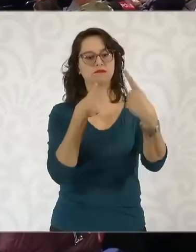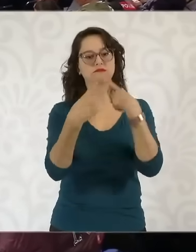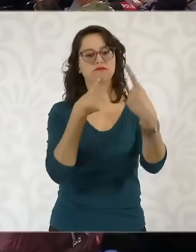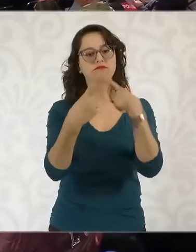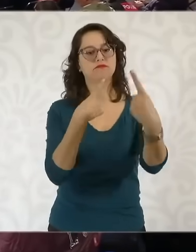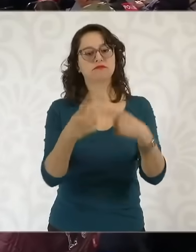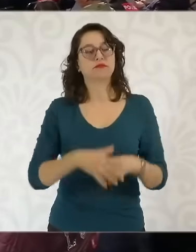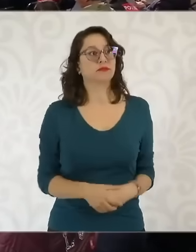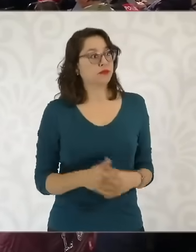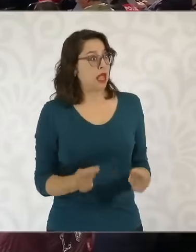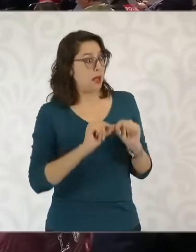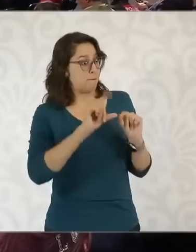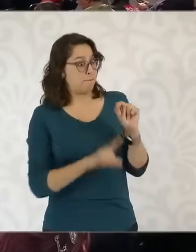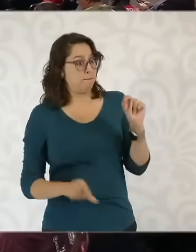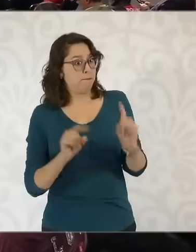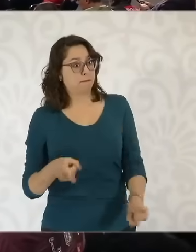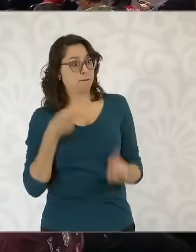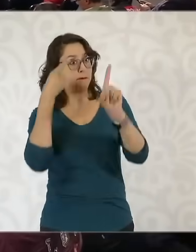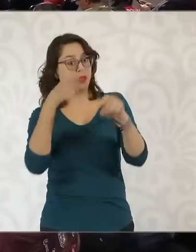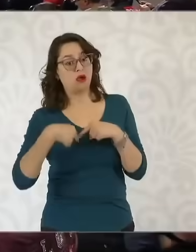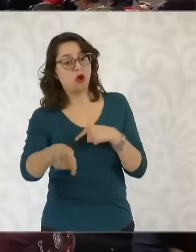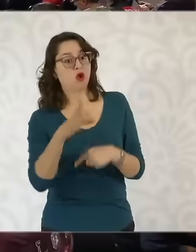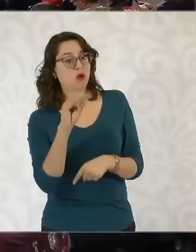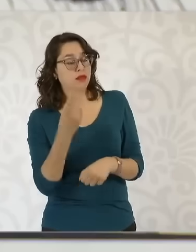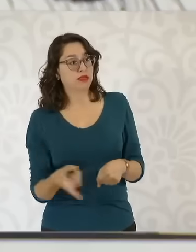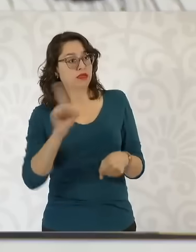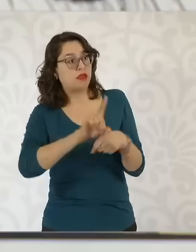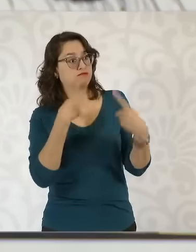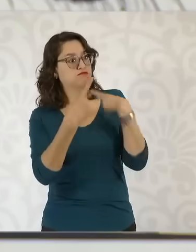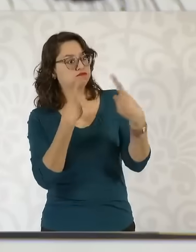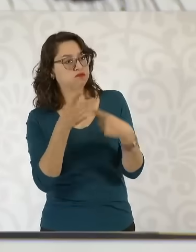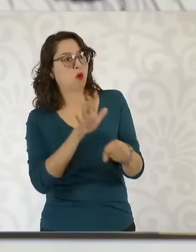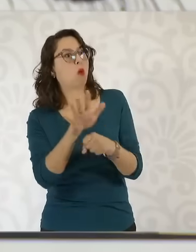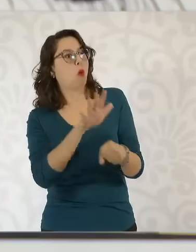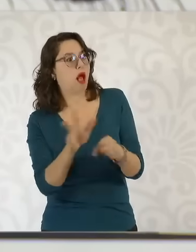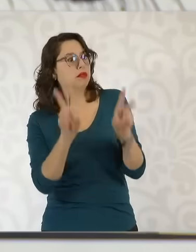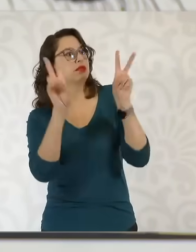90 días? ¿En qué pondrá énfasis su gobierno? Pues lo más importante es que México siga teniendo una